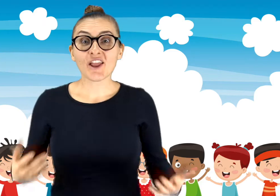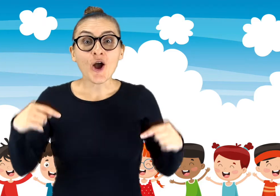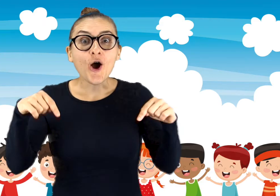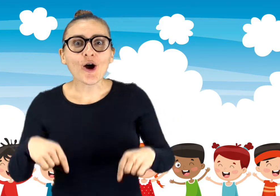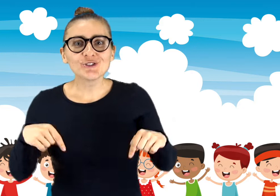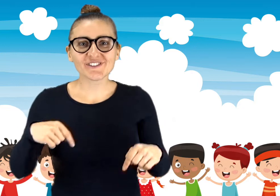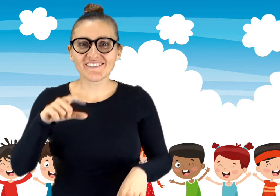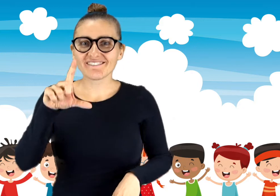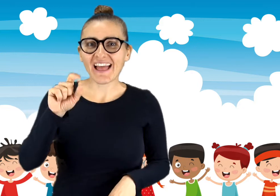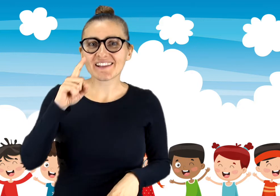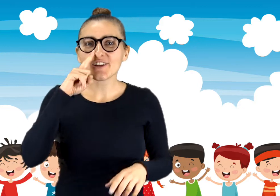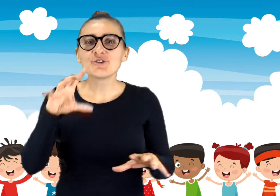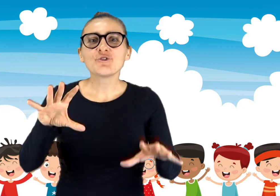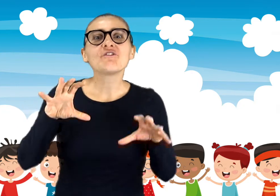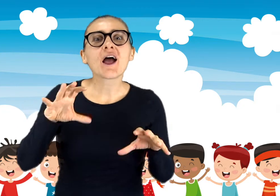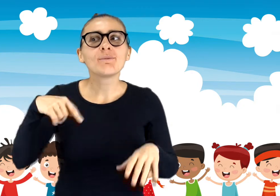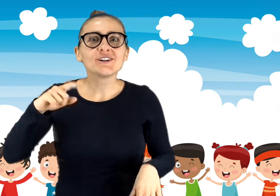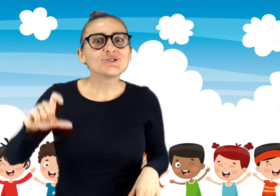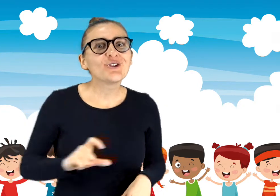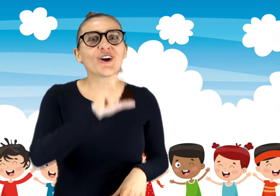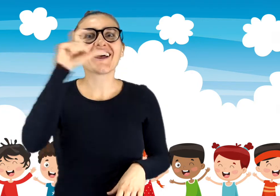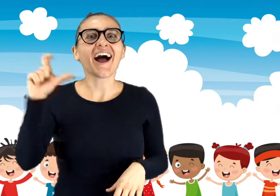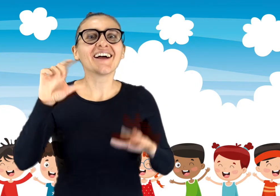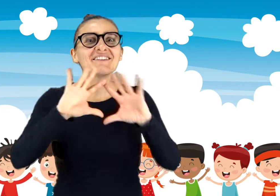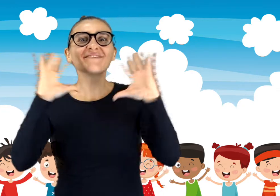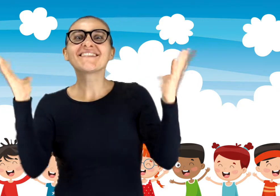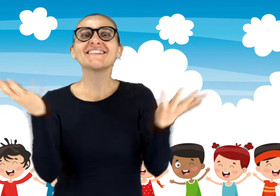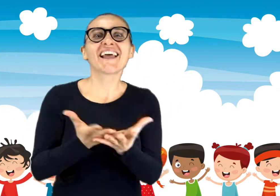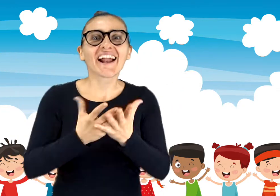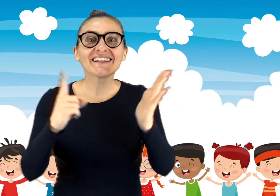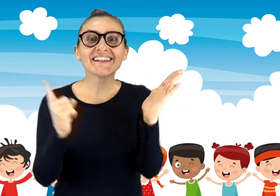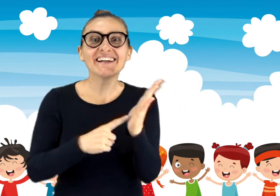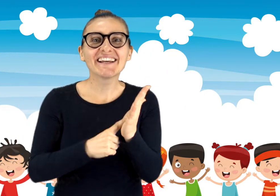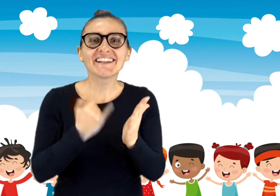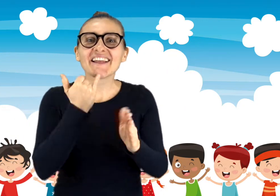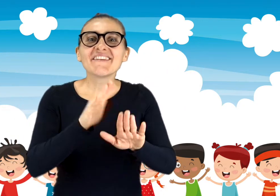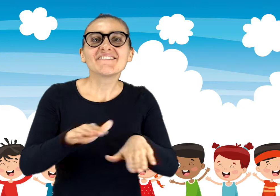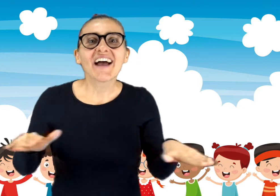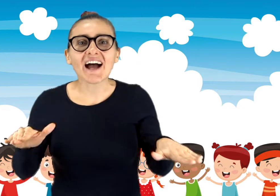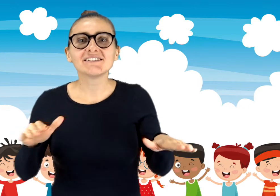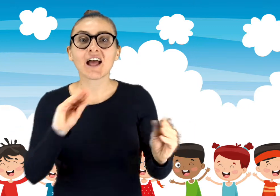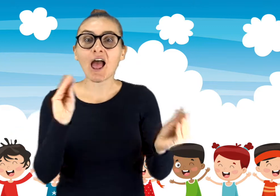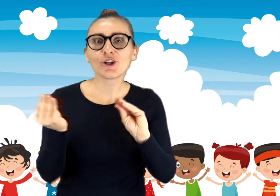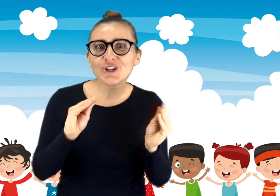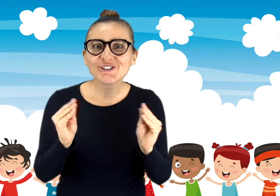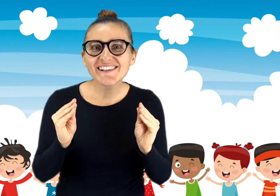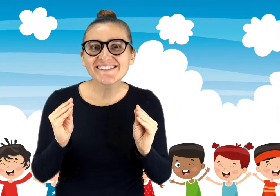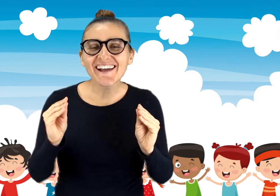Oggi, 20 novembre, è la Giornata internazionale dei diritti dell'infanzia e dell'adolescenza!